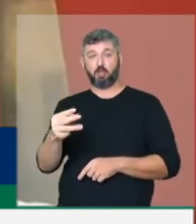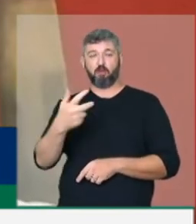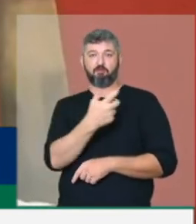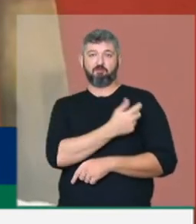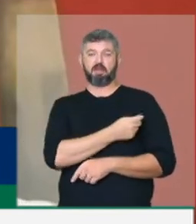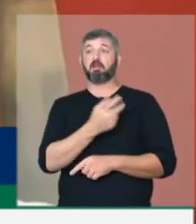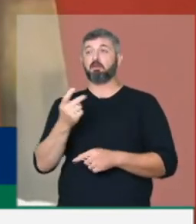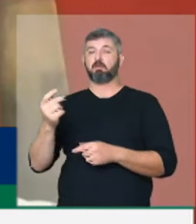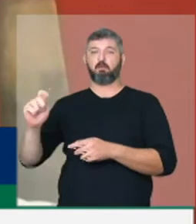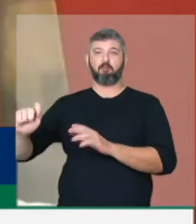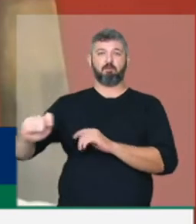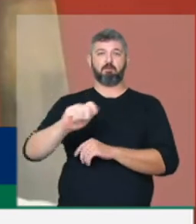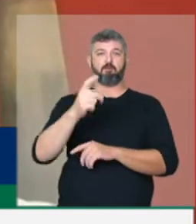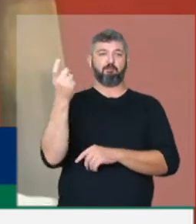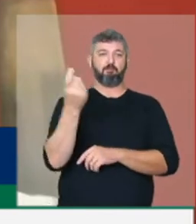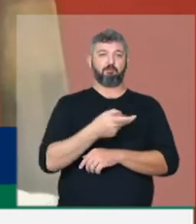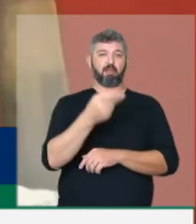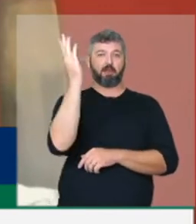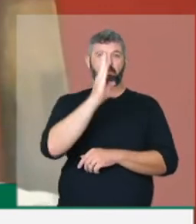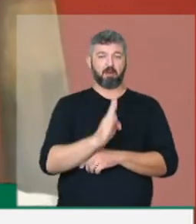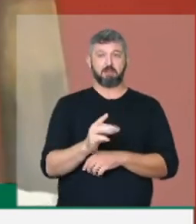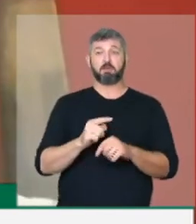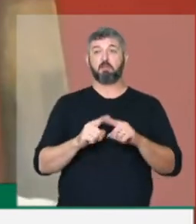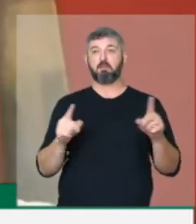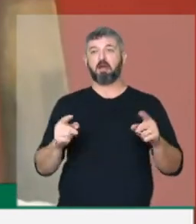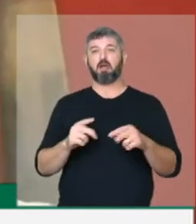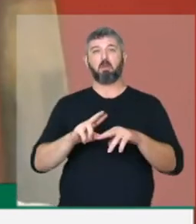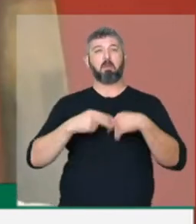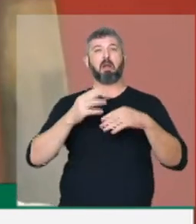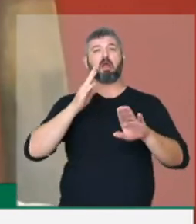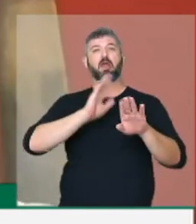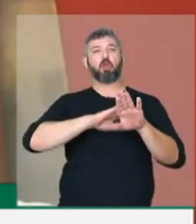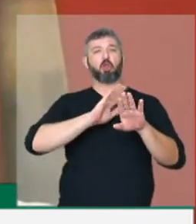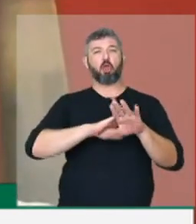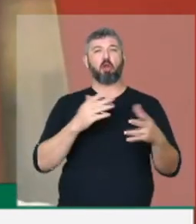VACINAS PARA O BRASIL. E POR UMA QUESTÃO IDEOLÓGICA... DE UMA VISÃO ATRASADA... DO PRESIDENTE DA REPÚBLICA, DE